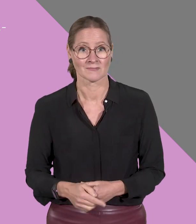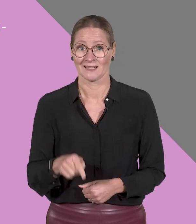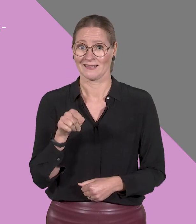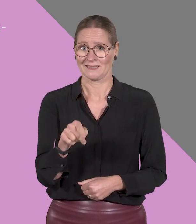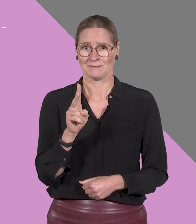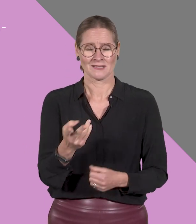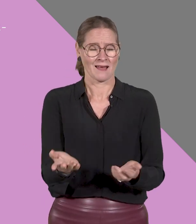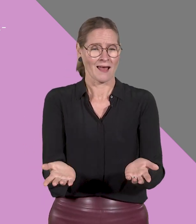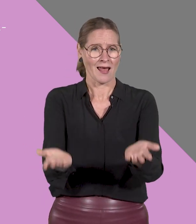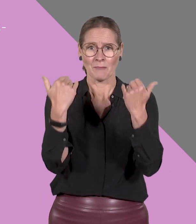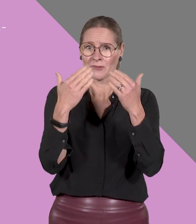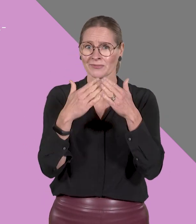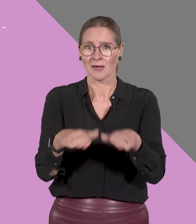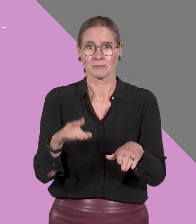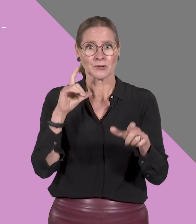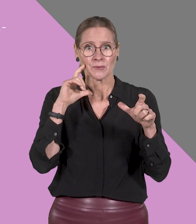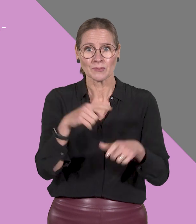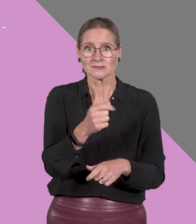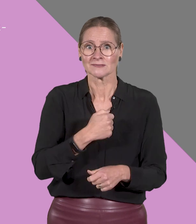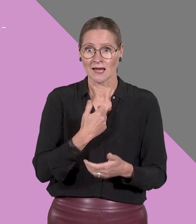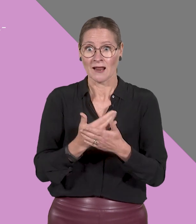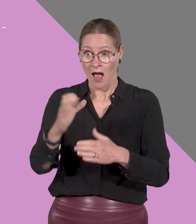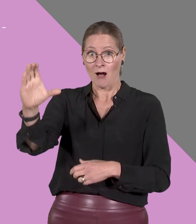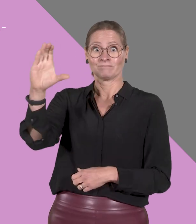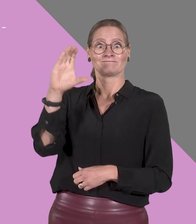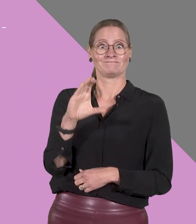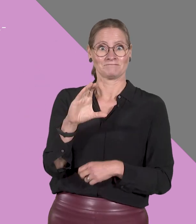Kyseessä on helppo tapa yhdistyksellenne saada ylimääräistä rahaa -